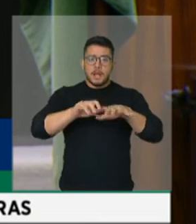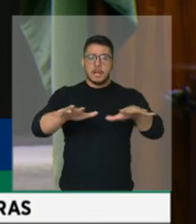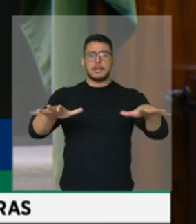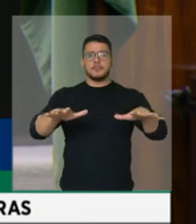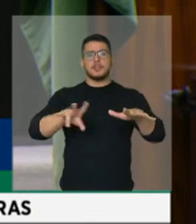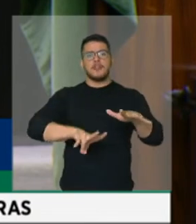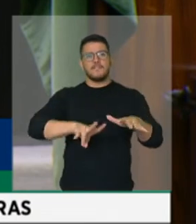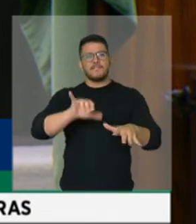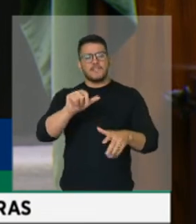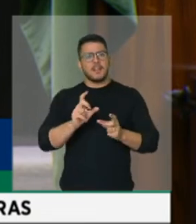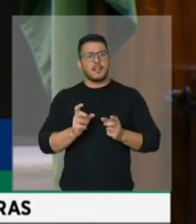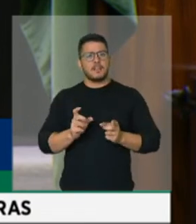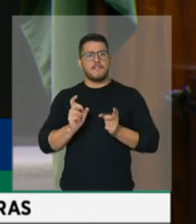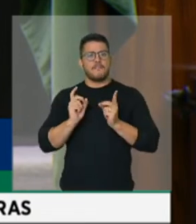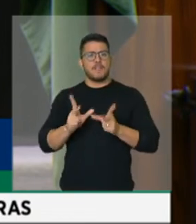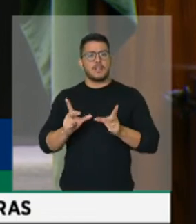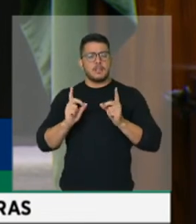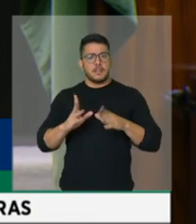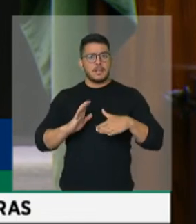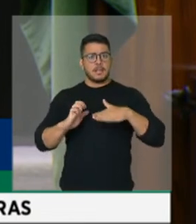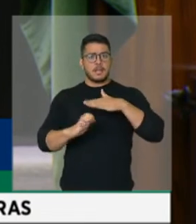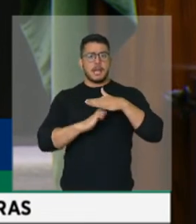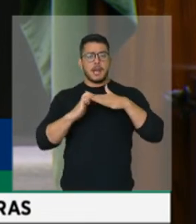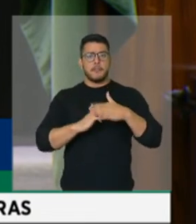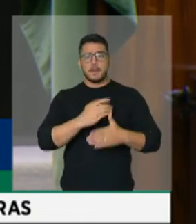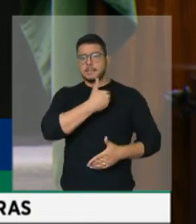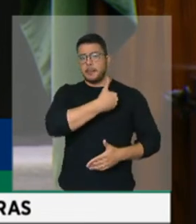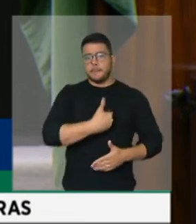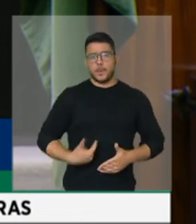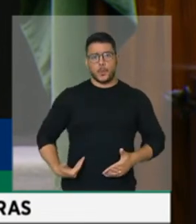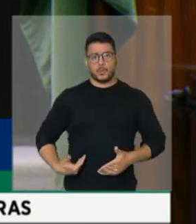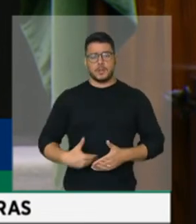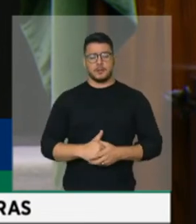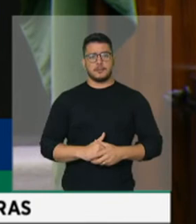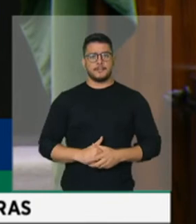QUE DEU LUCRO DE 6,3 BILHÕES DE REAIS EM 2020. QUAL A